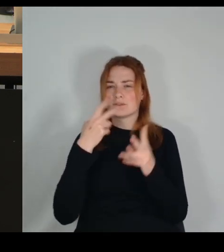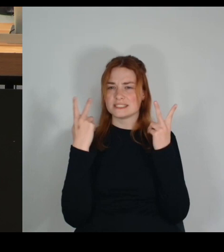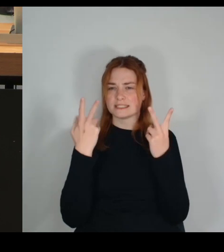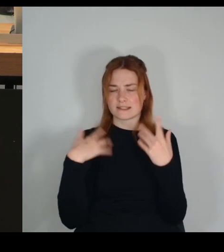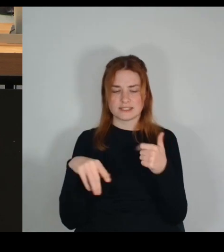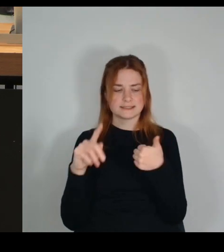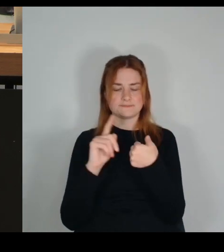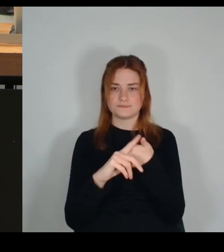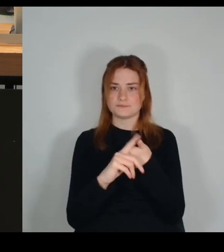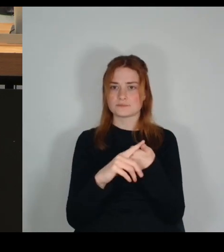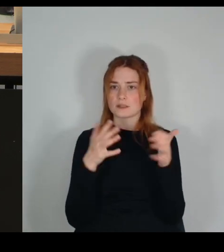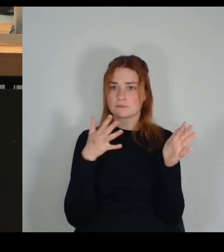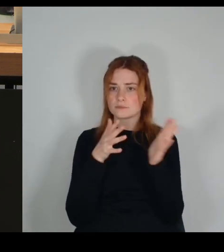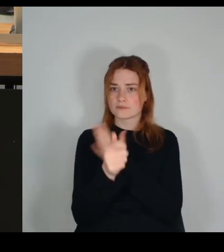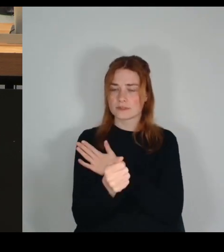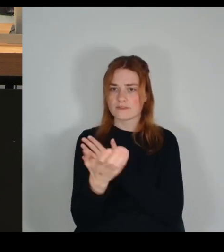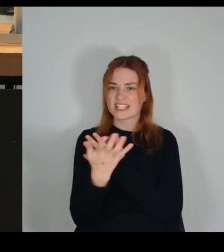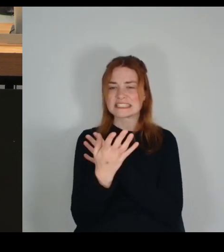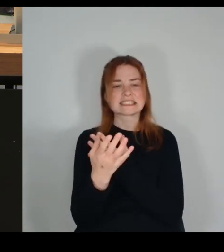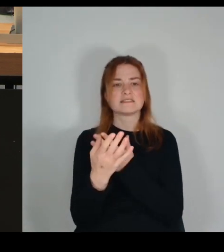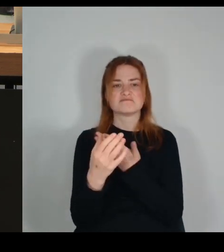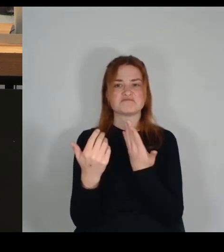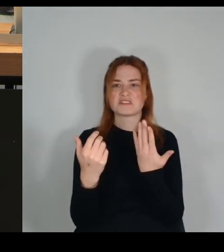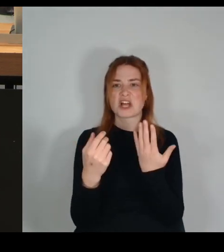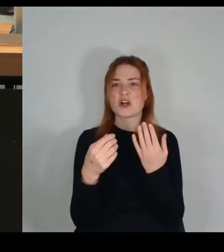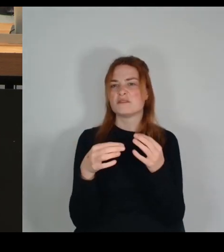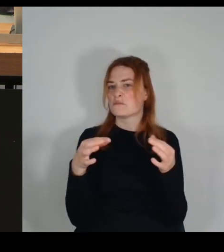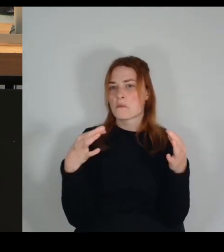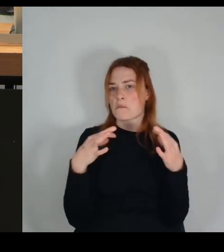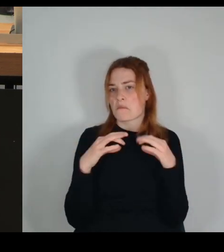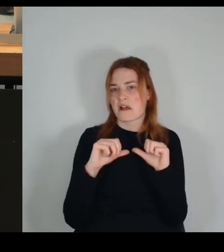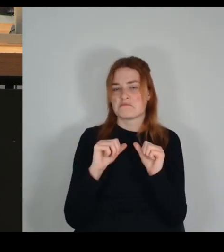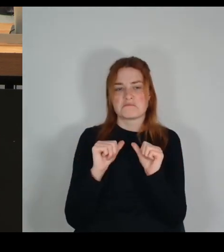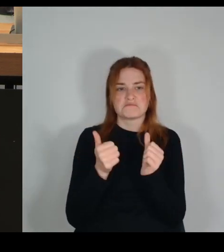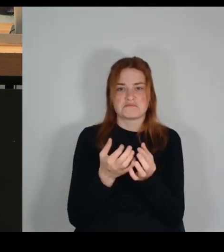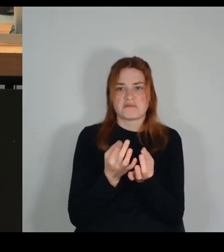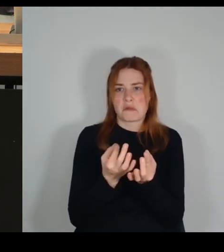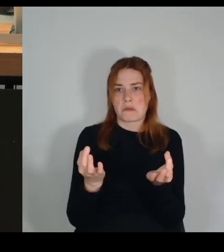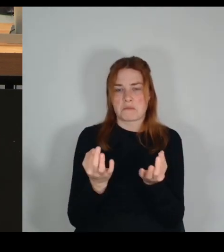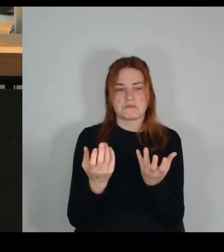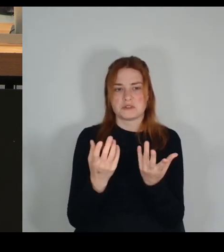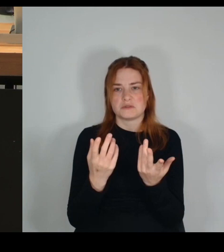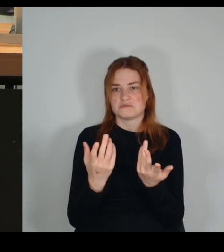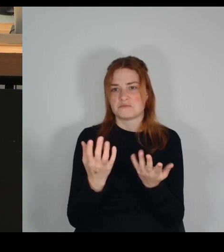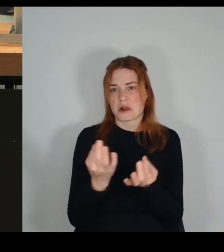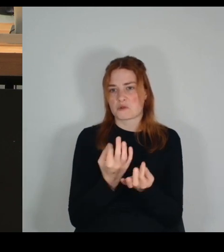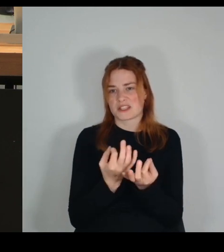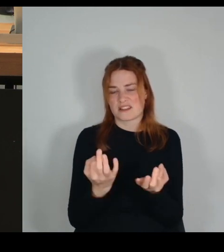jemanden ins Feld führen, der glaube ich des Linksextremismus unverdächtig ist, nämlich den damaligen Innensenator Ehrhart Körting, SPD.